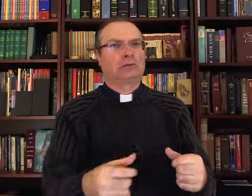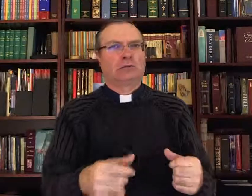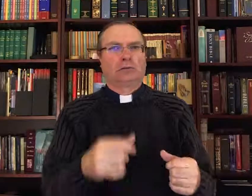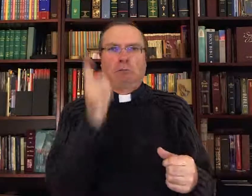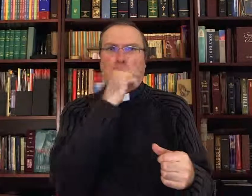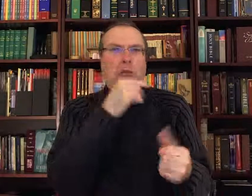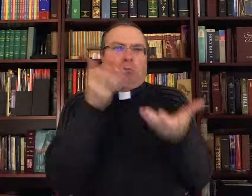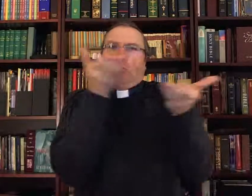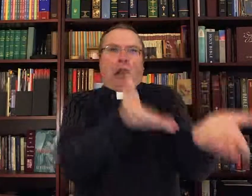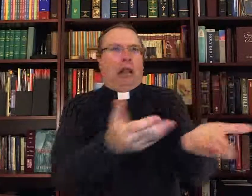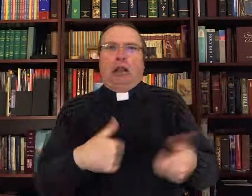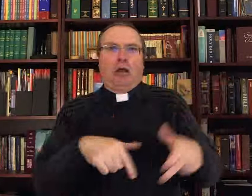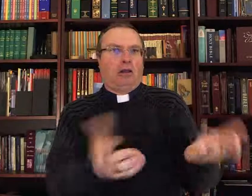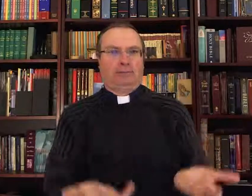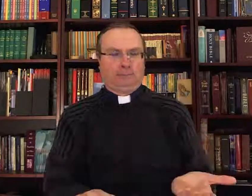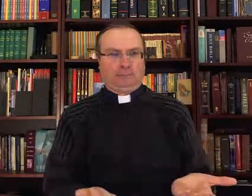puis je ne peut y rendre là.